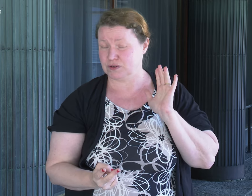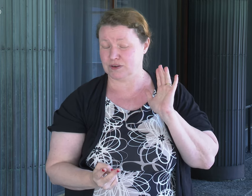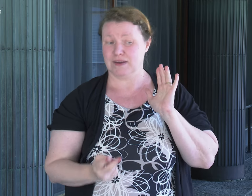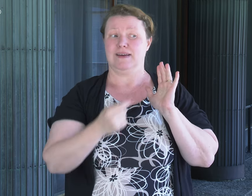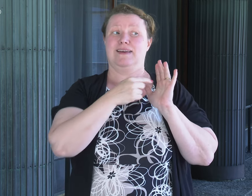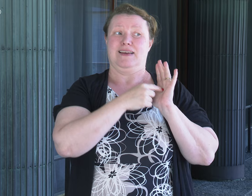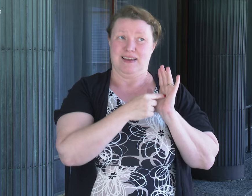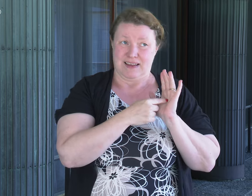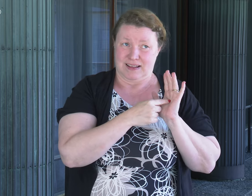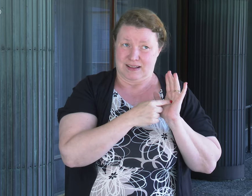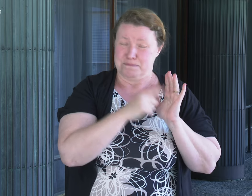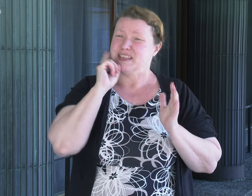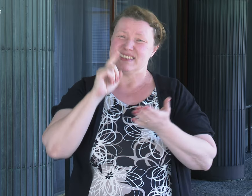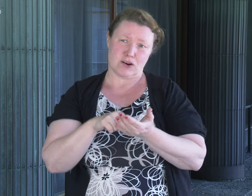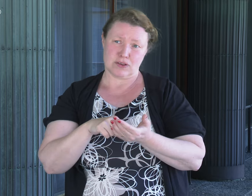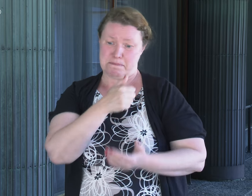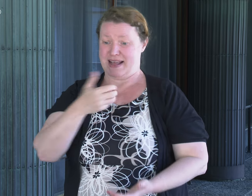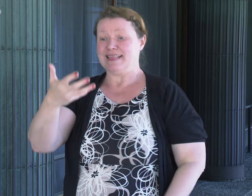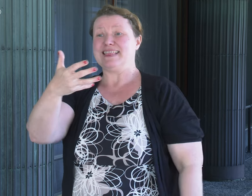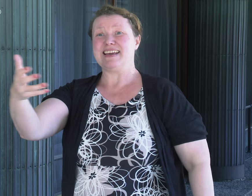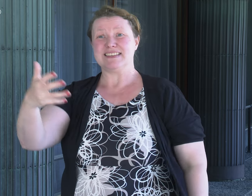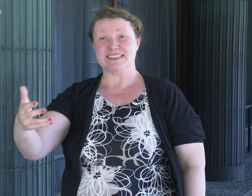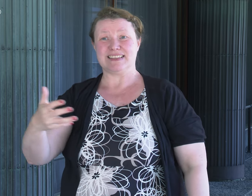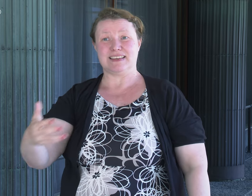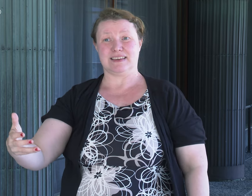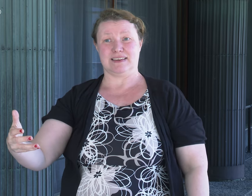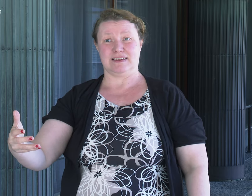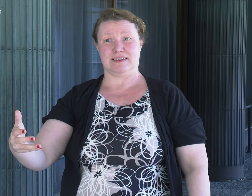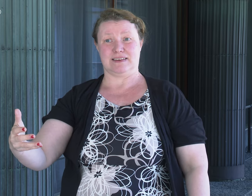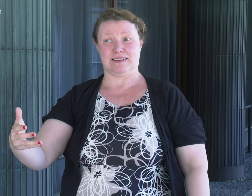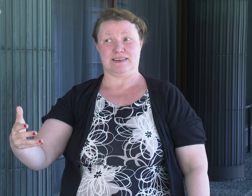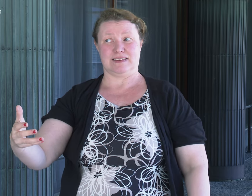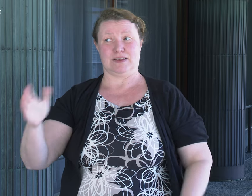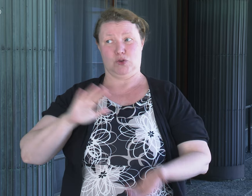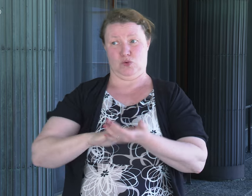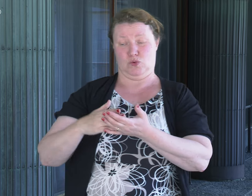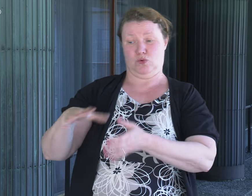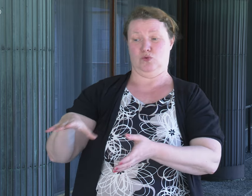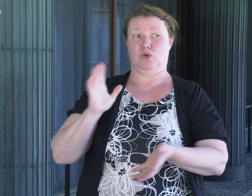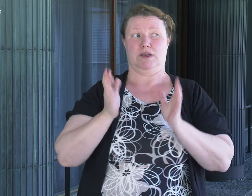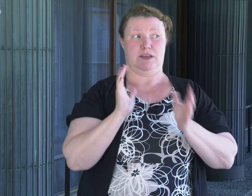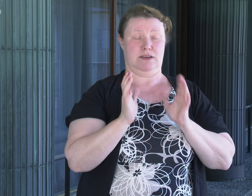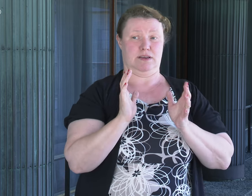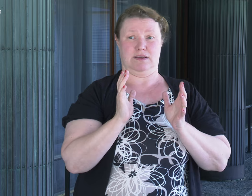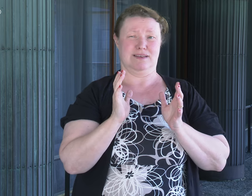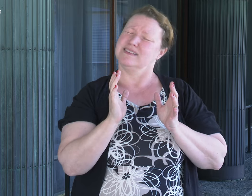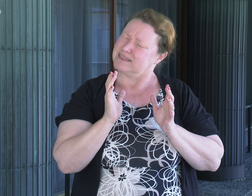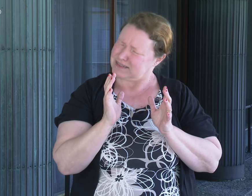Mitä se tarkoittaa käytännössä? Pelkkää tekstiä? Ja tulkki saa tulkata vain tekstistä?